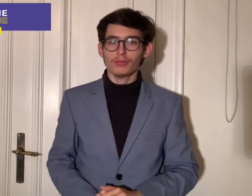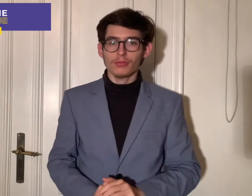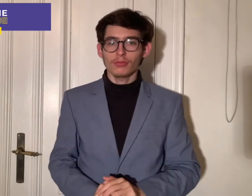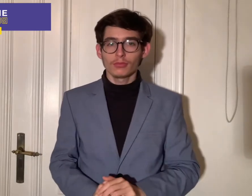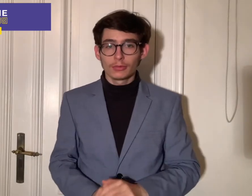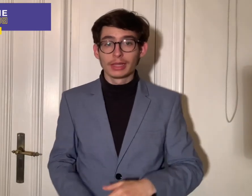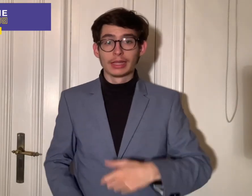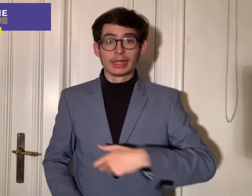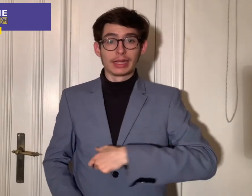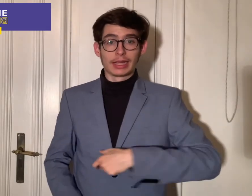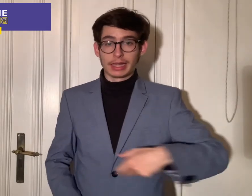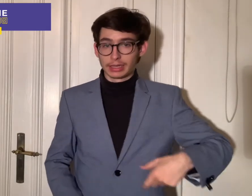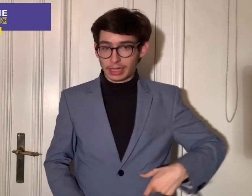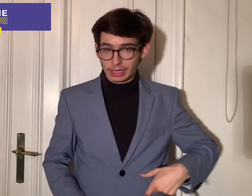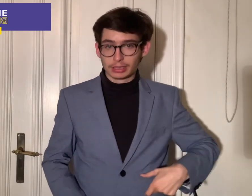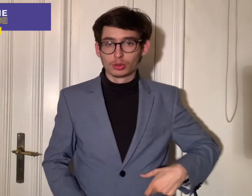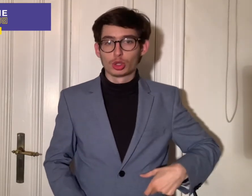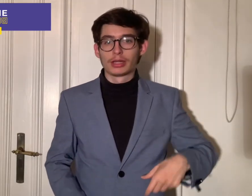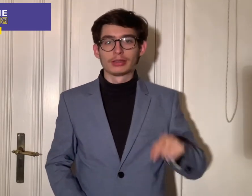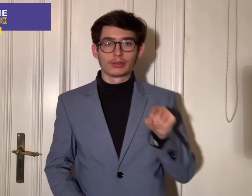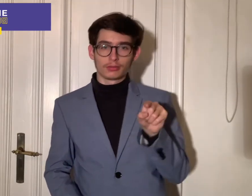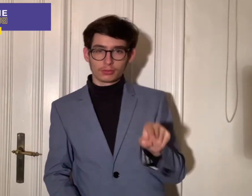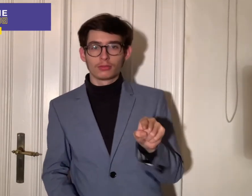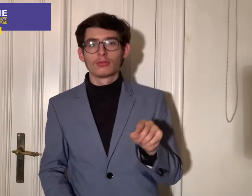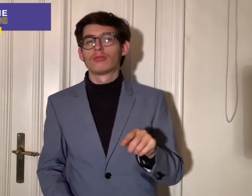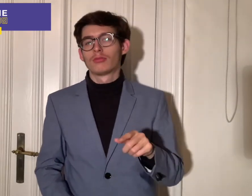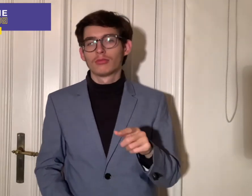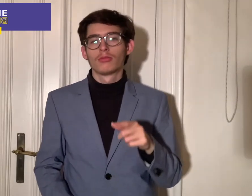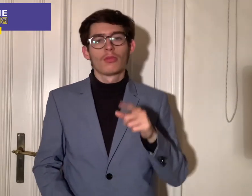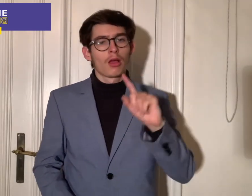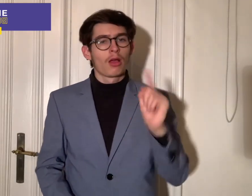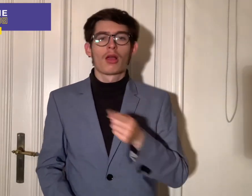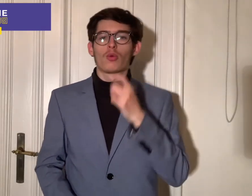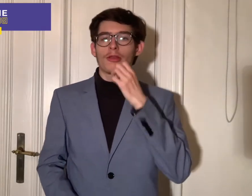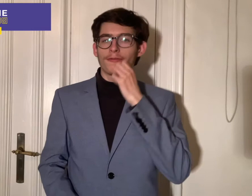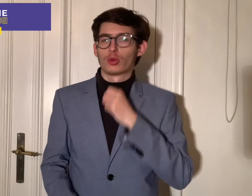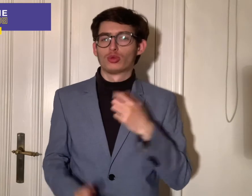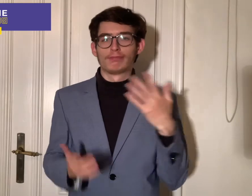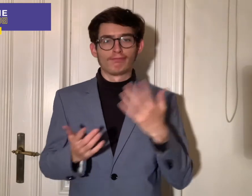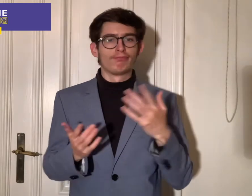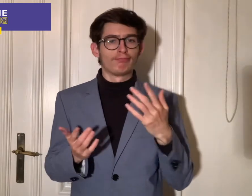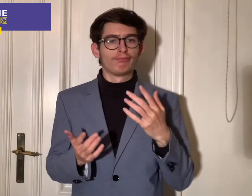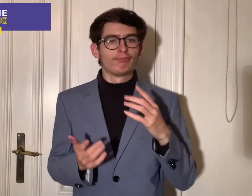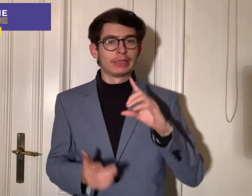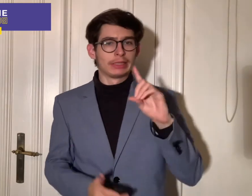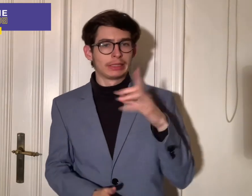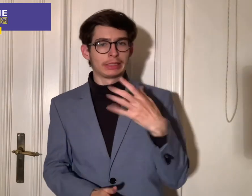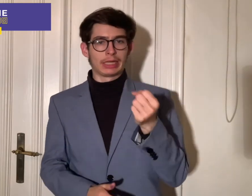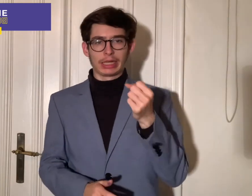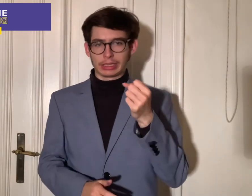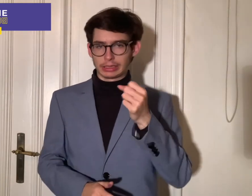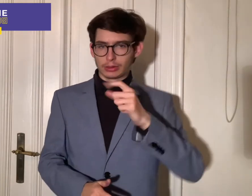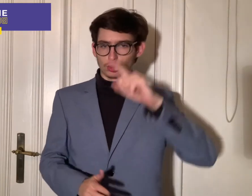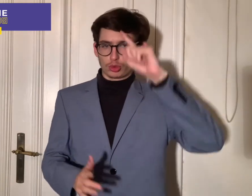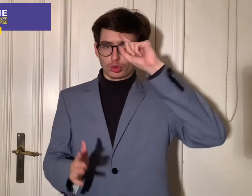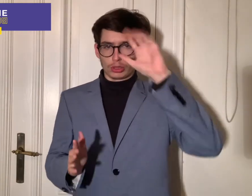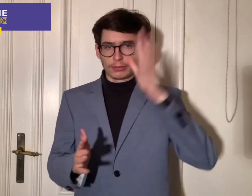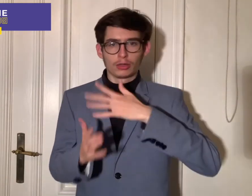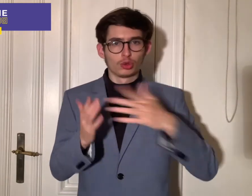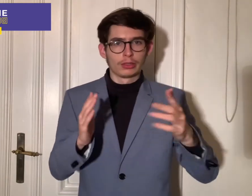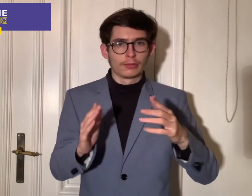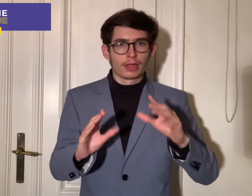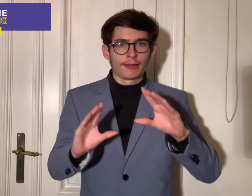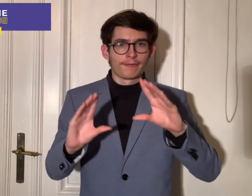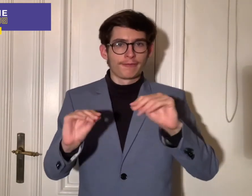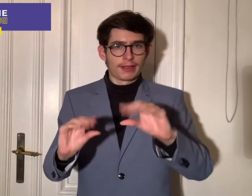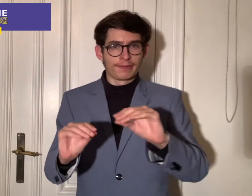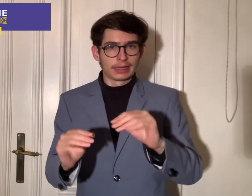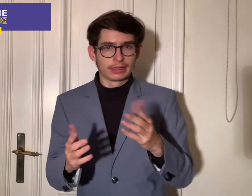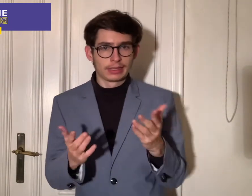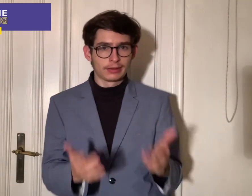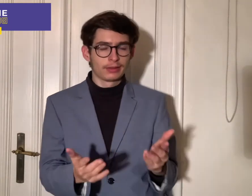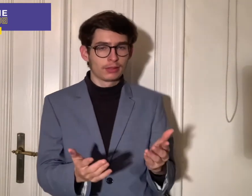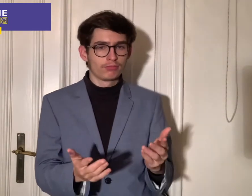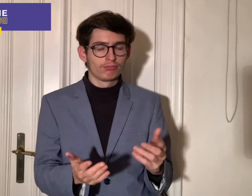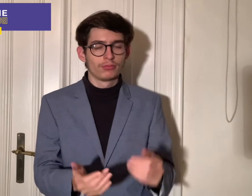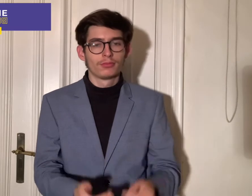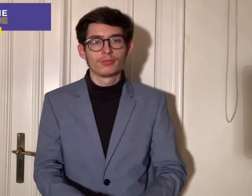Kindertagesstätten wollen ebenfalls die deutsche Gebärdensprache (DGS) verwenden.